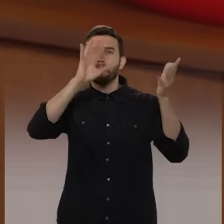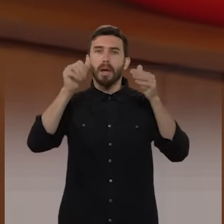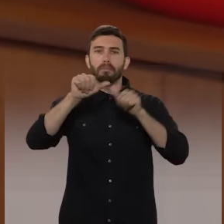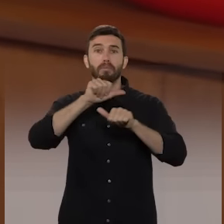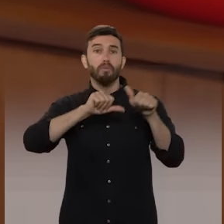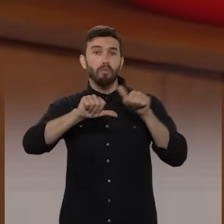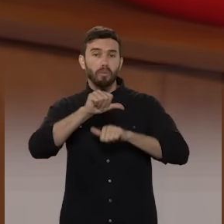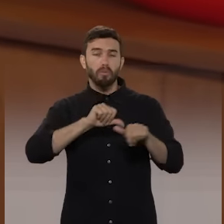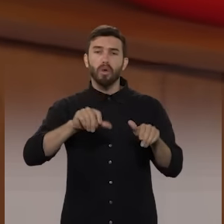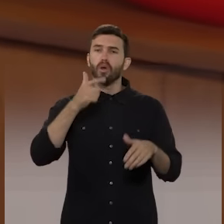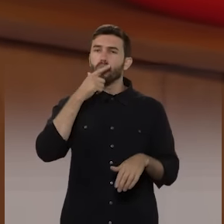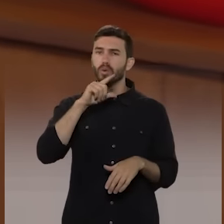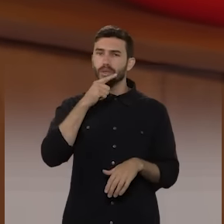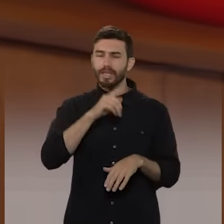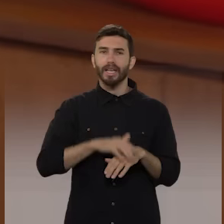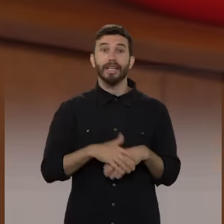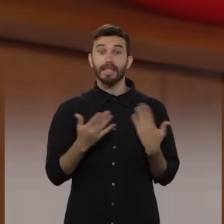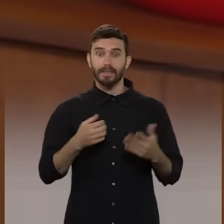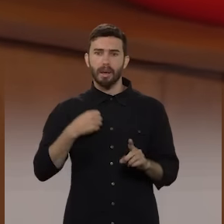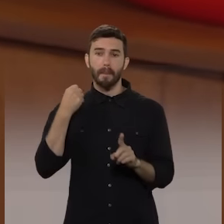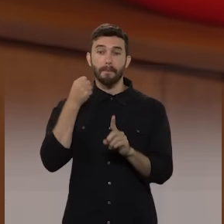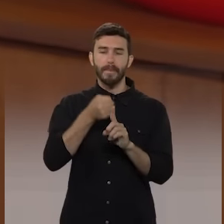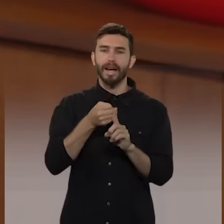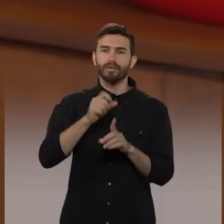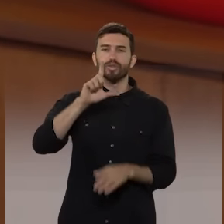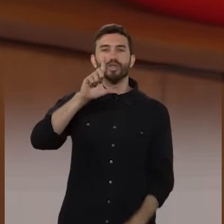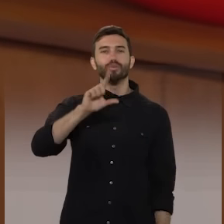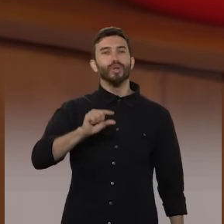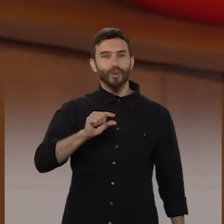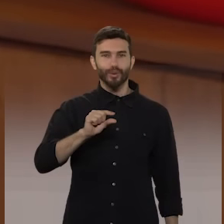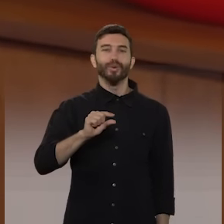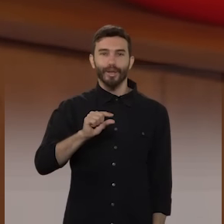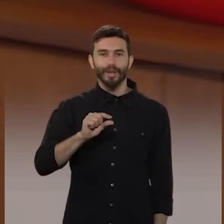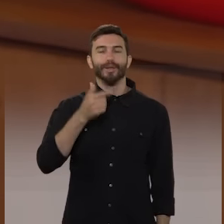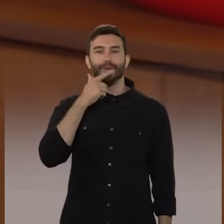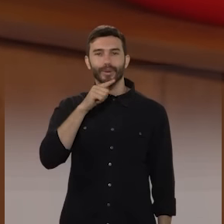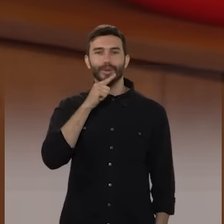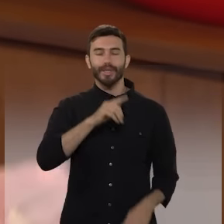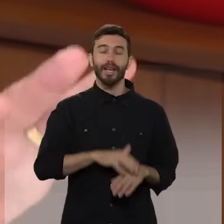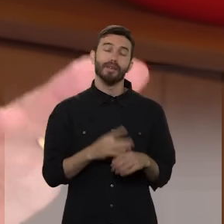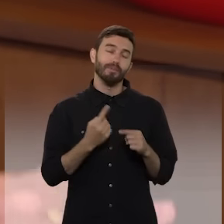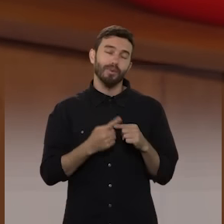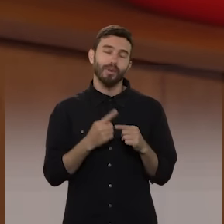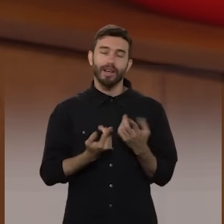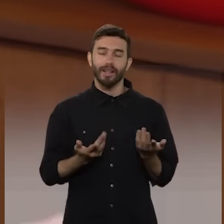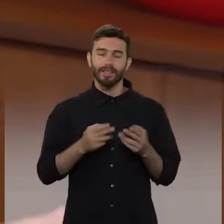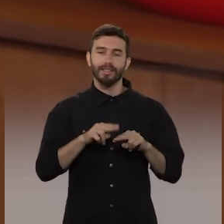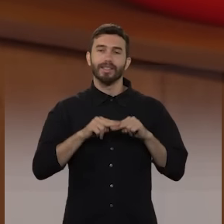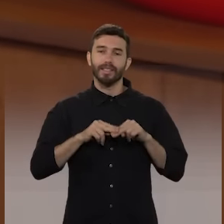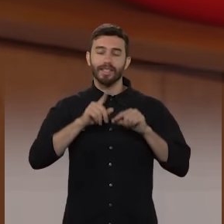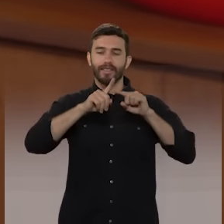já que a gente consegue, que o sistema consegue compensar essas variações de geração ao longo do